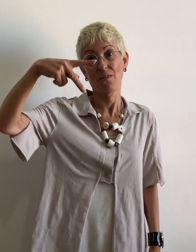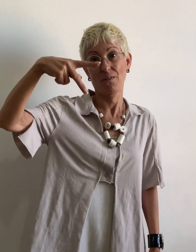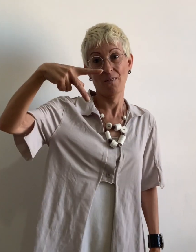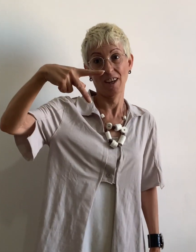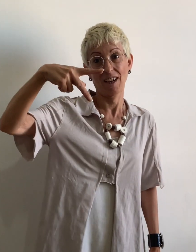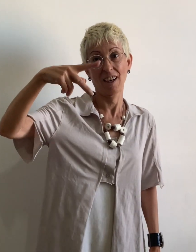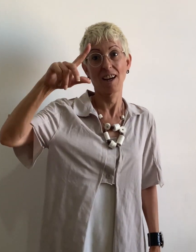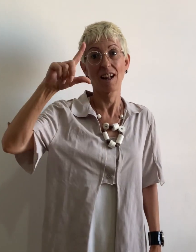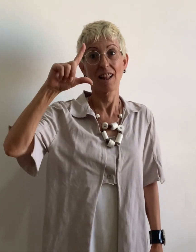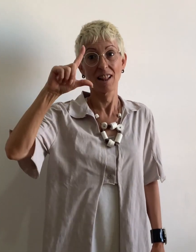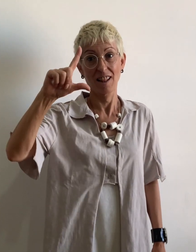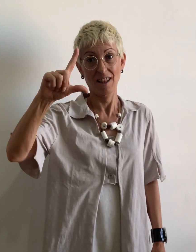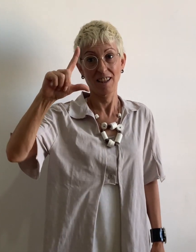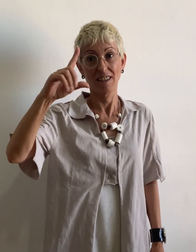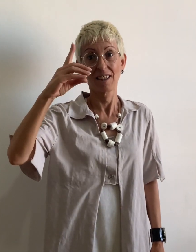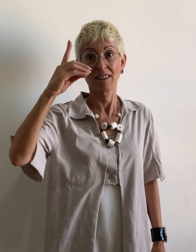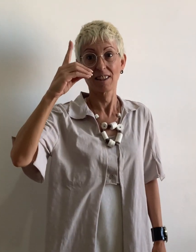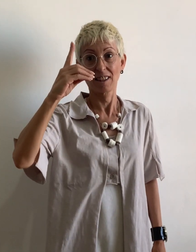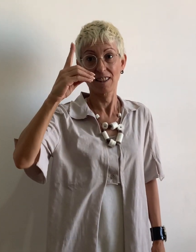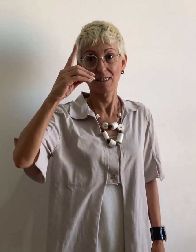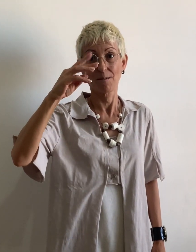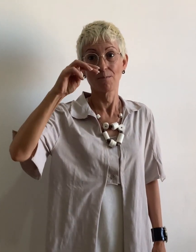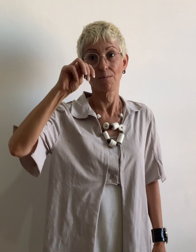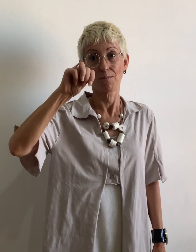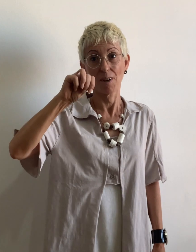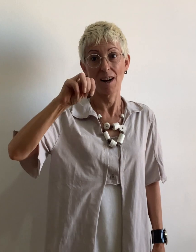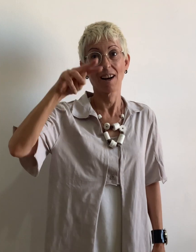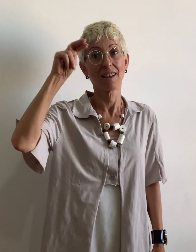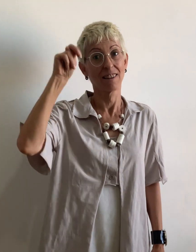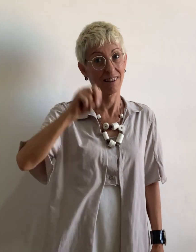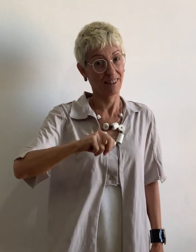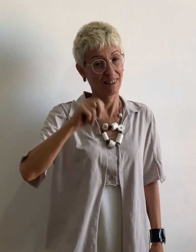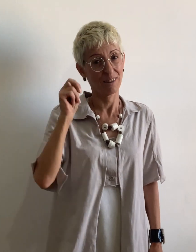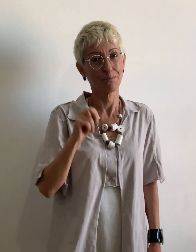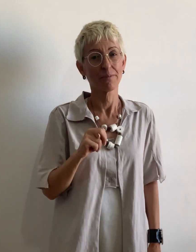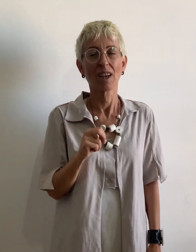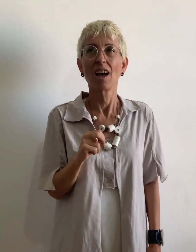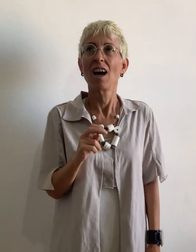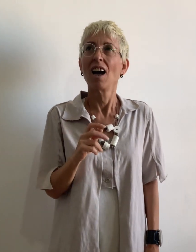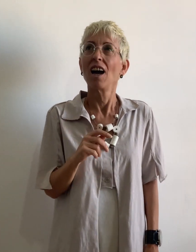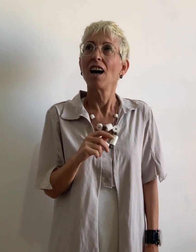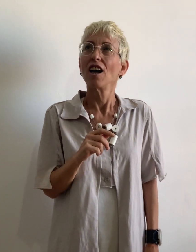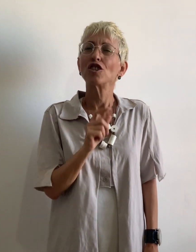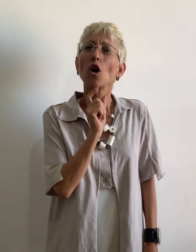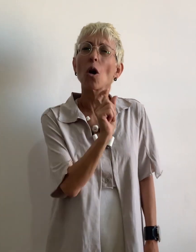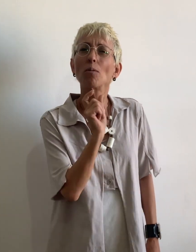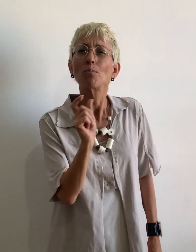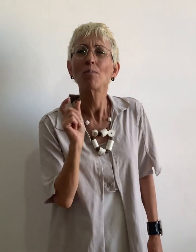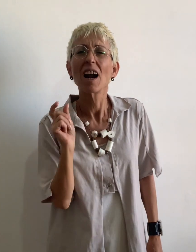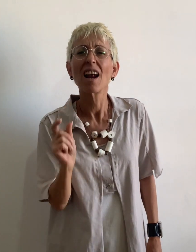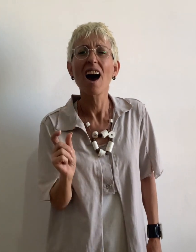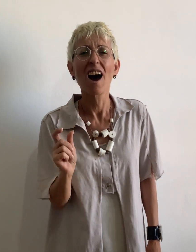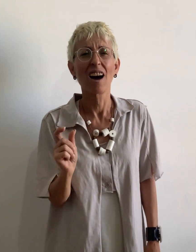פ ל ד מ ן שכל מילה